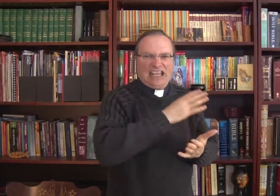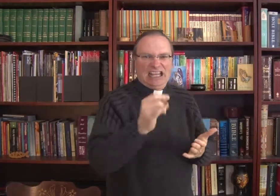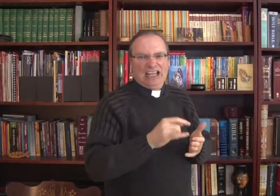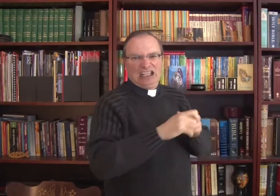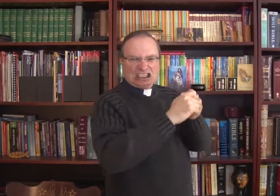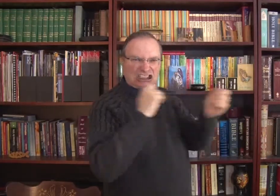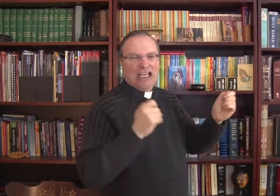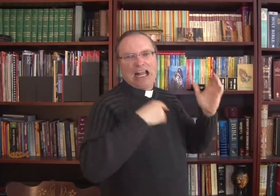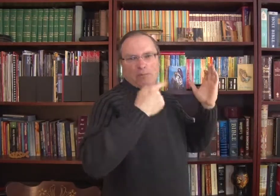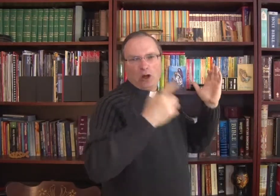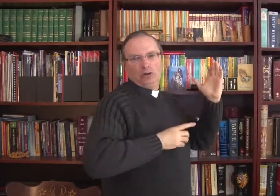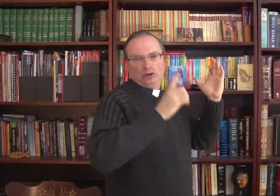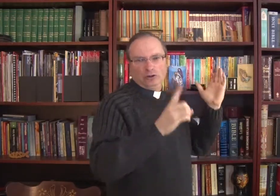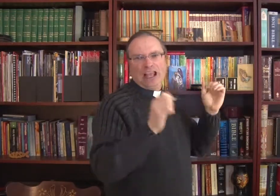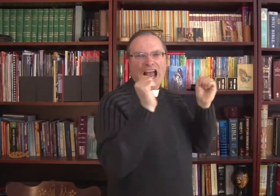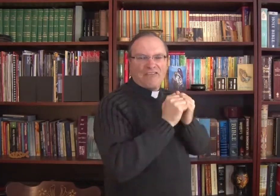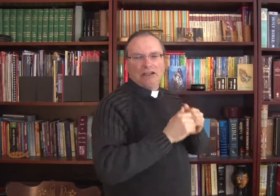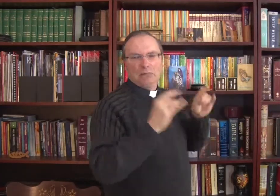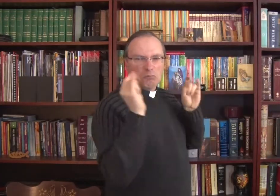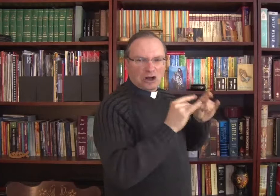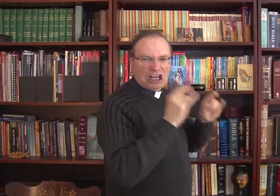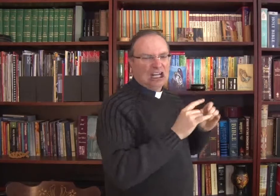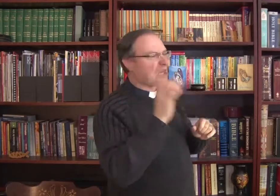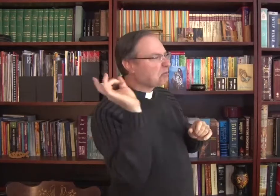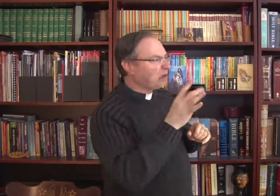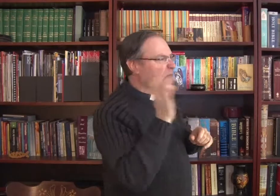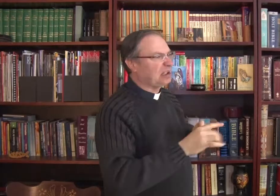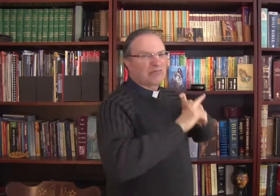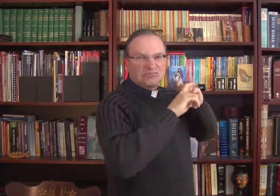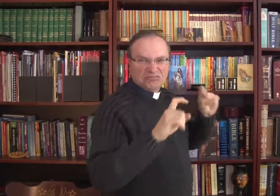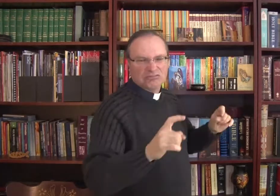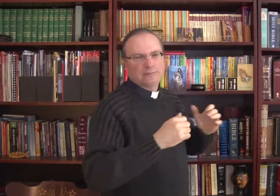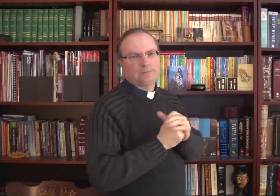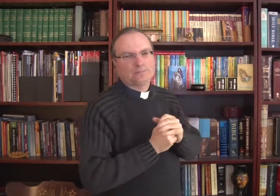et déchirer la Parole de Dieu avec les moqueries, le mépris, etc.